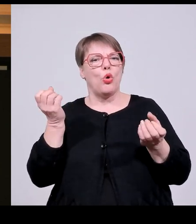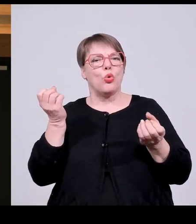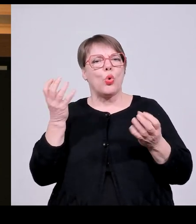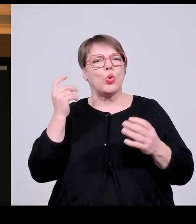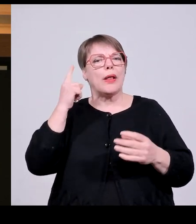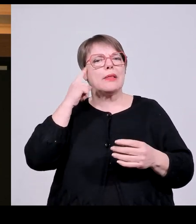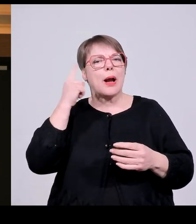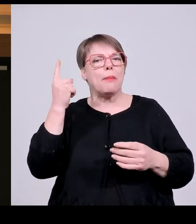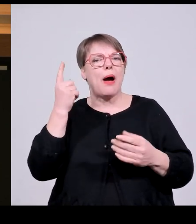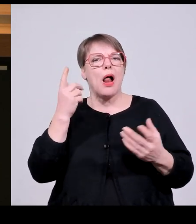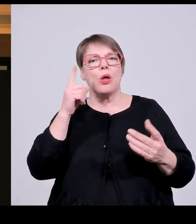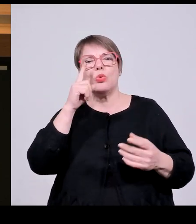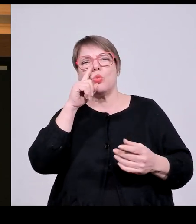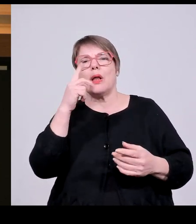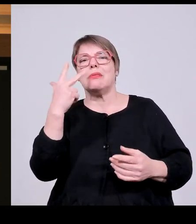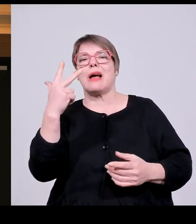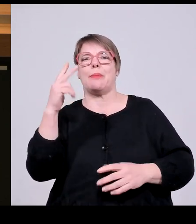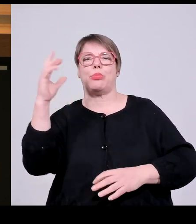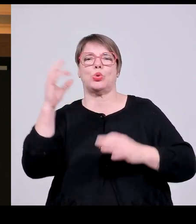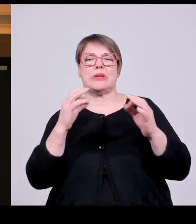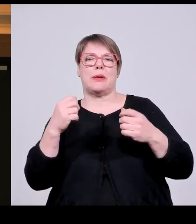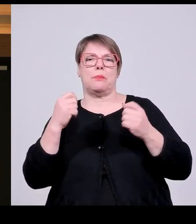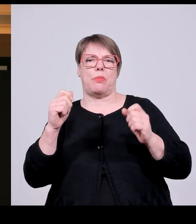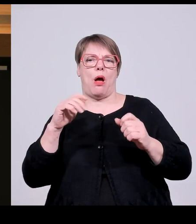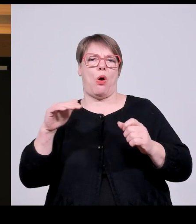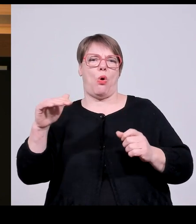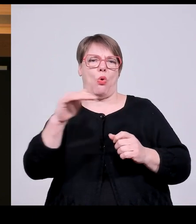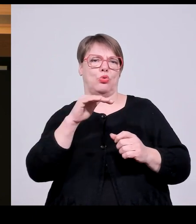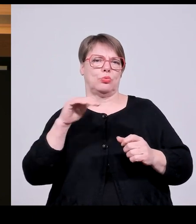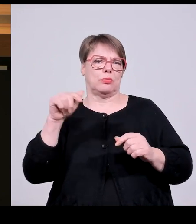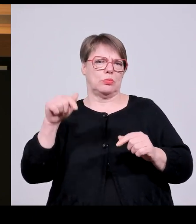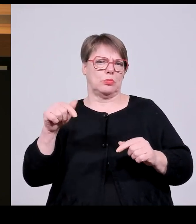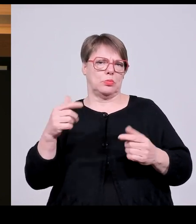ich nicht, warum hier so viel Wind darum gemacht wird, (Beifall) aber grundsätzlich